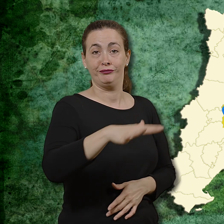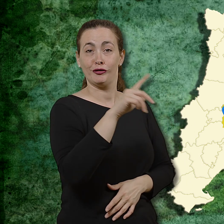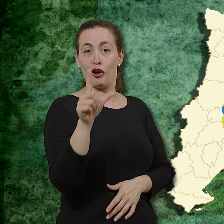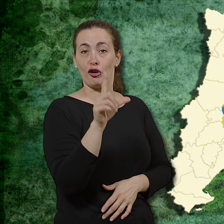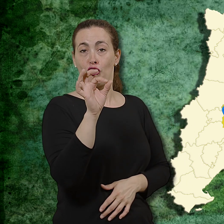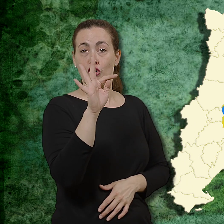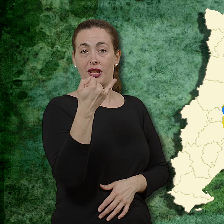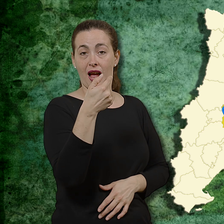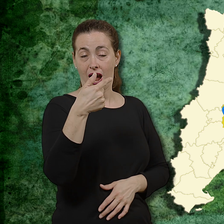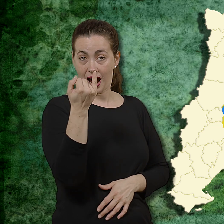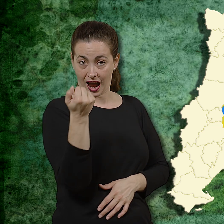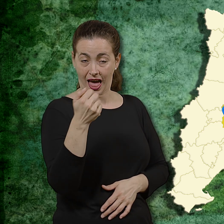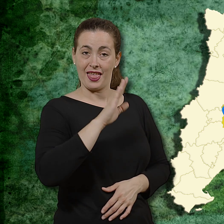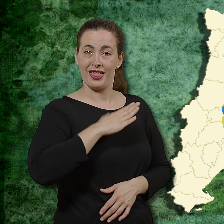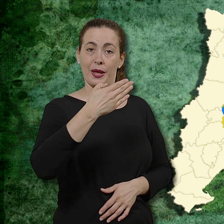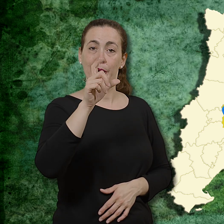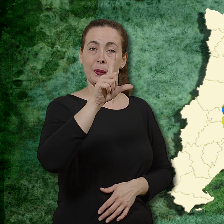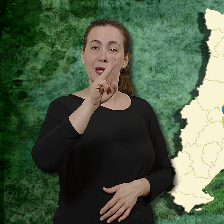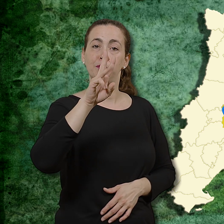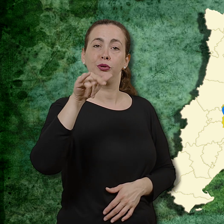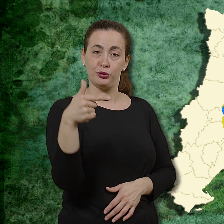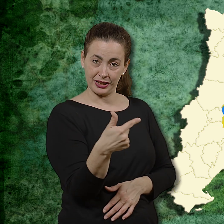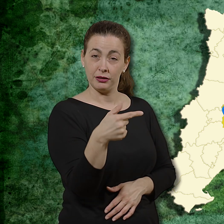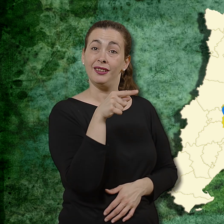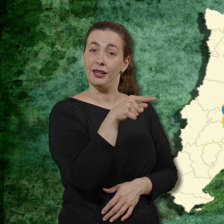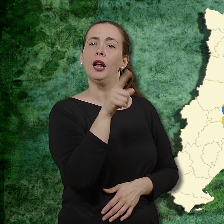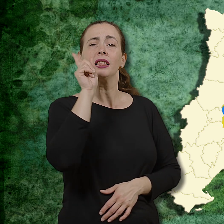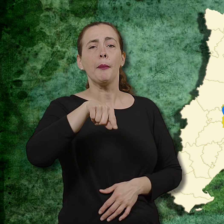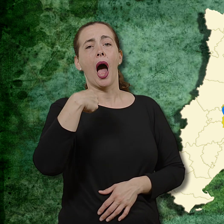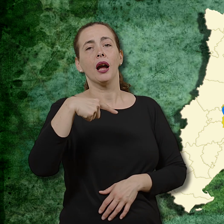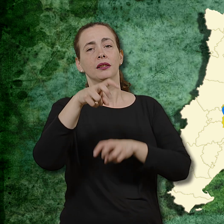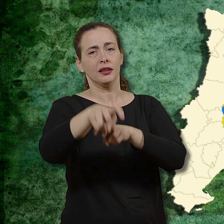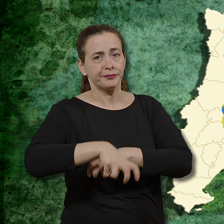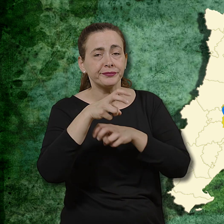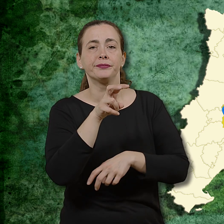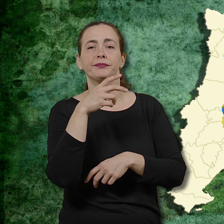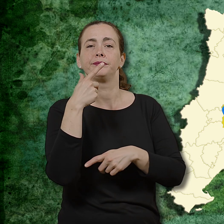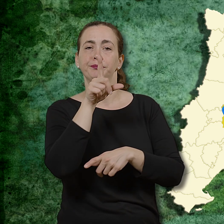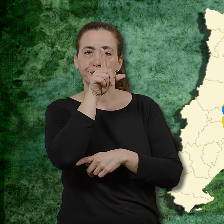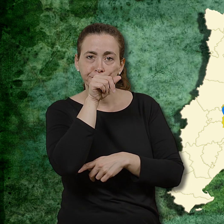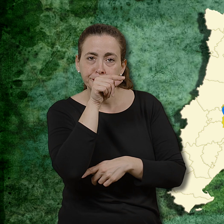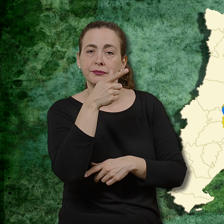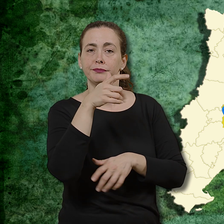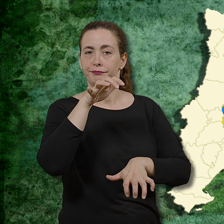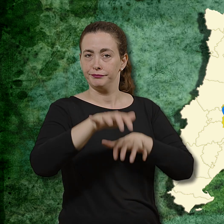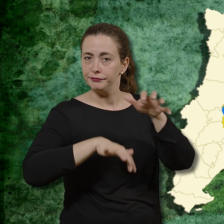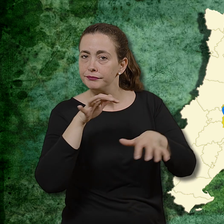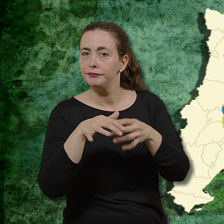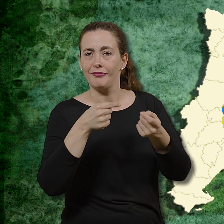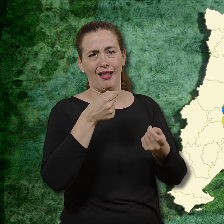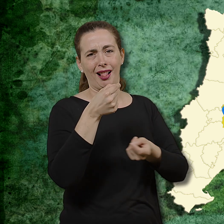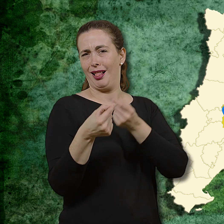en què destaca la Llotja de Bellpuig, agrícola, avícola i ramadera,